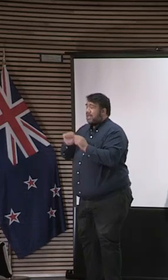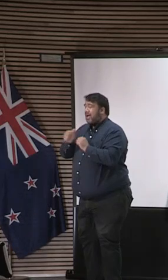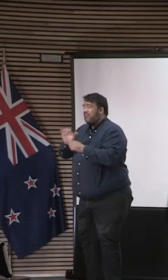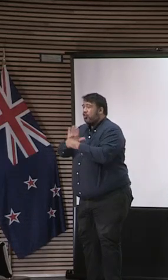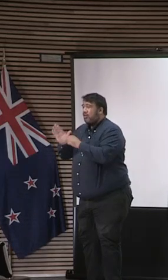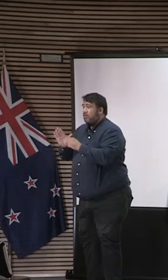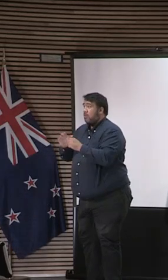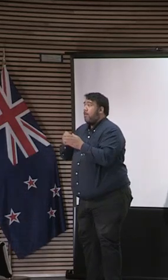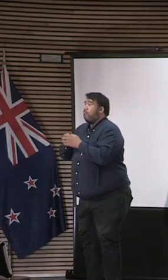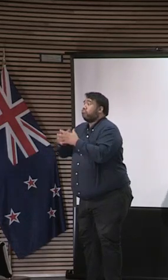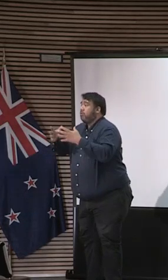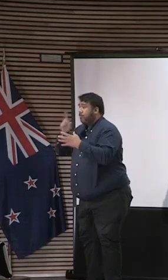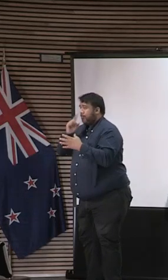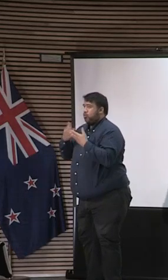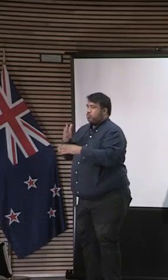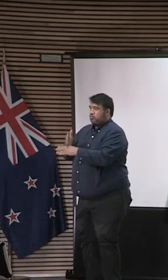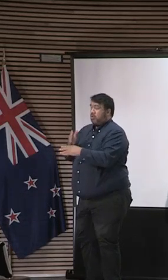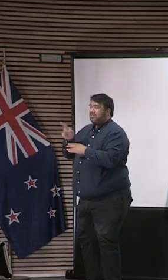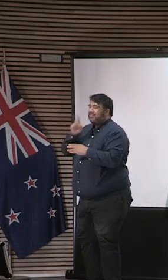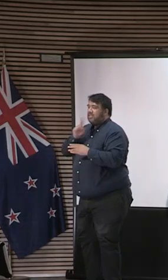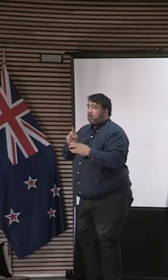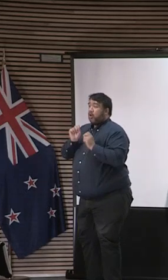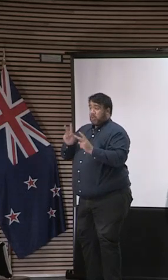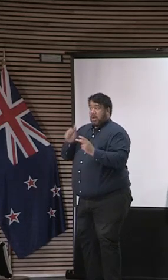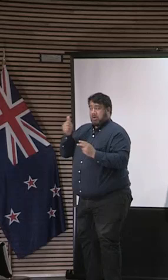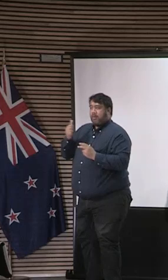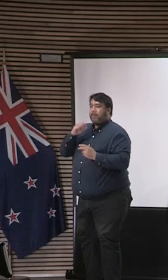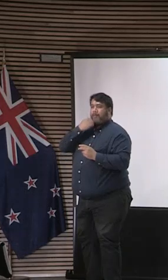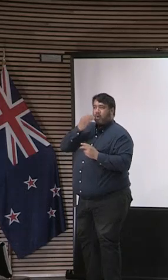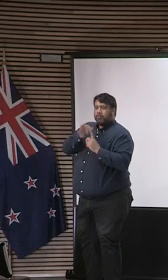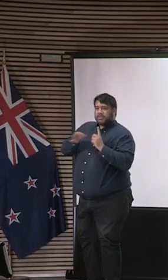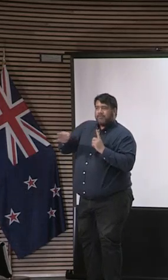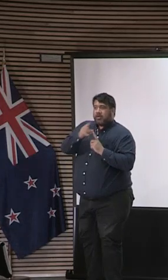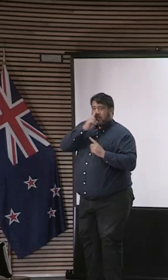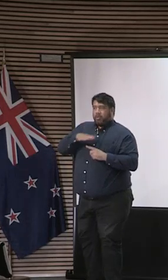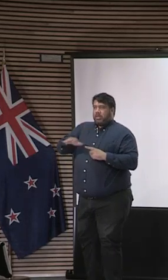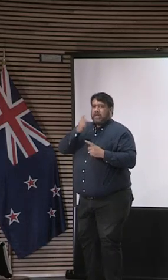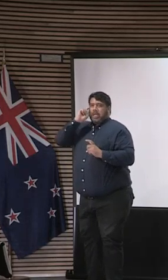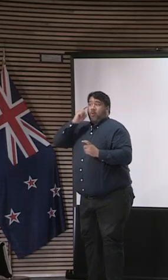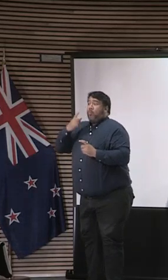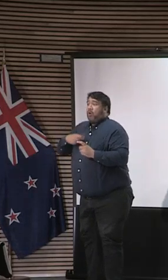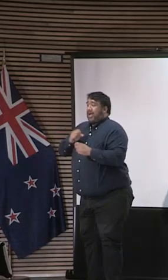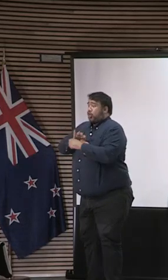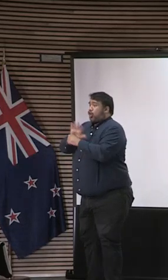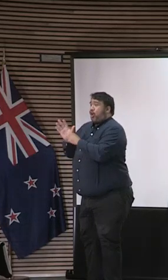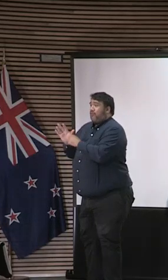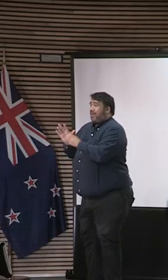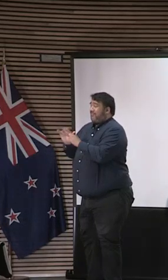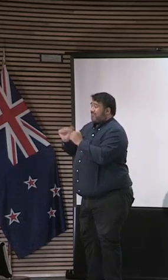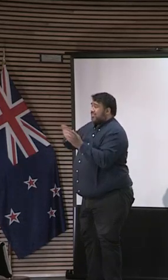ahua o te reanga whakaora utu i nga tau kei te heke mai. I kii a Minita Sepaloni